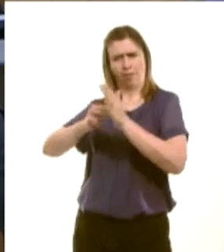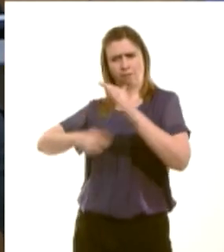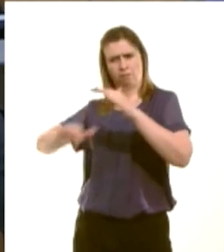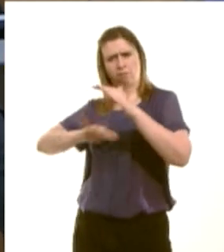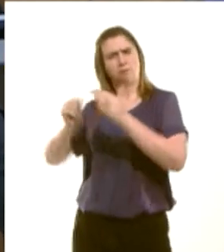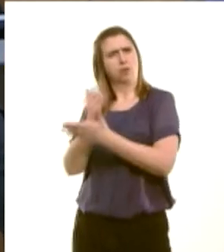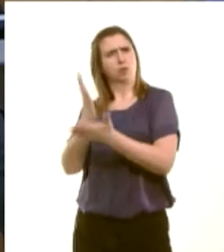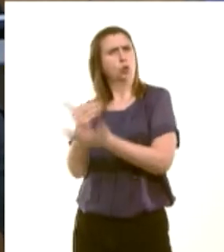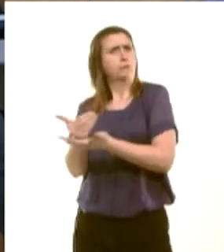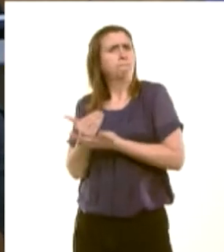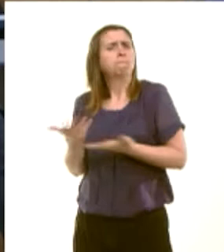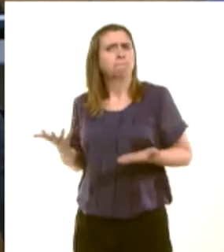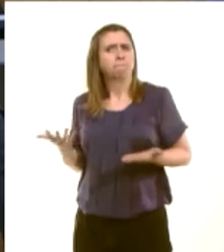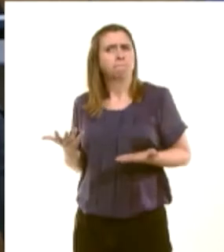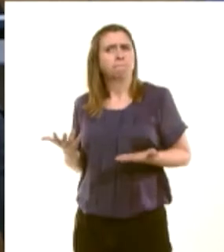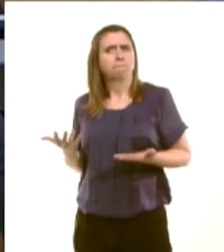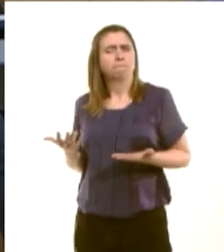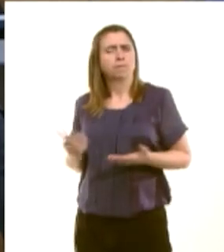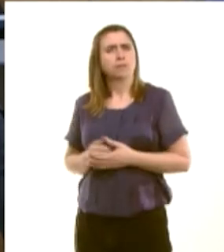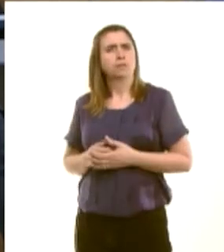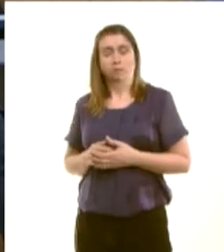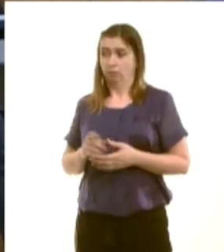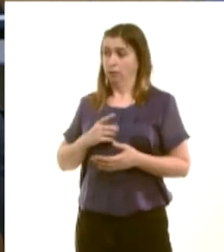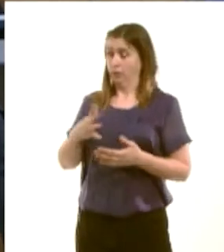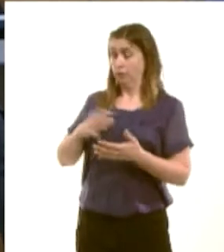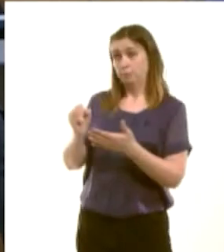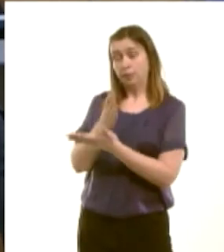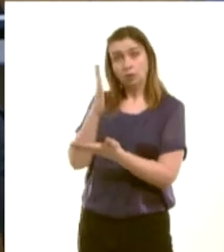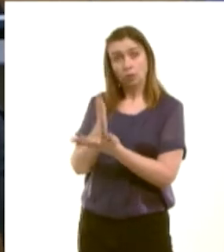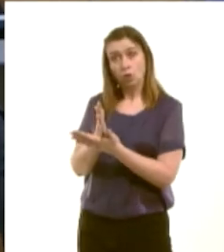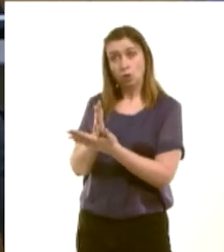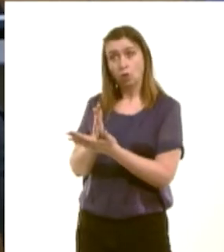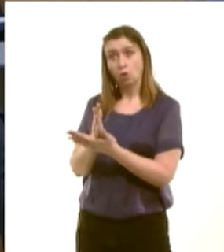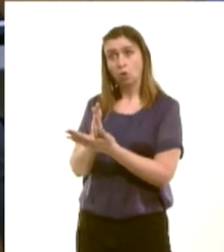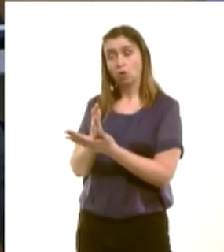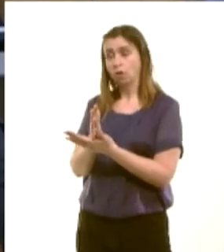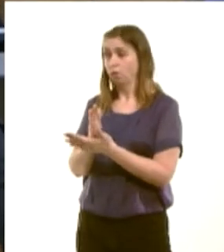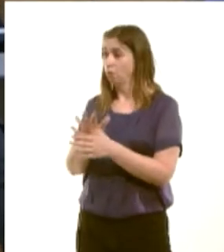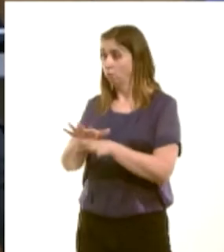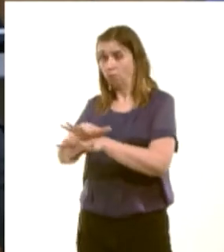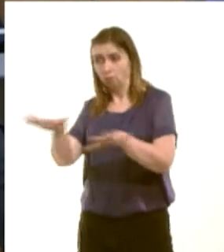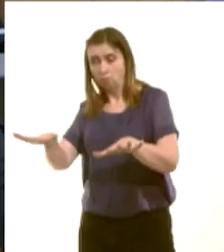i fod yn iawn ac yn briodol, ac mae hynnyín rhan allweddol o unrhyw ddatblygiadau yn y